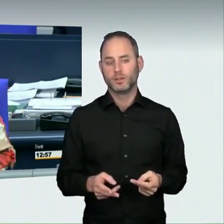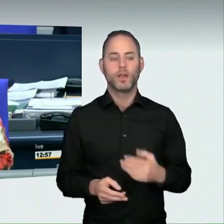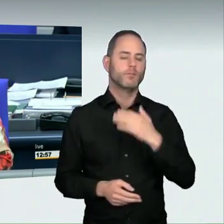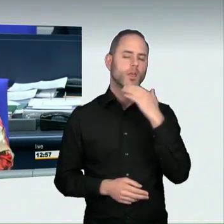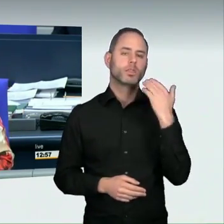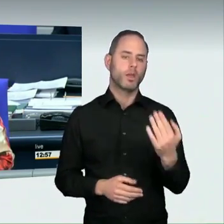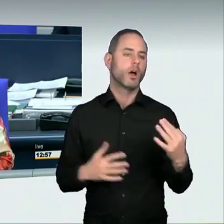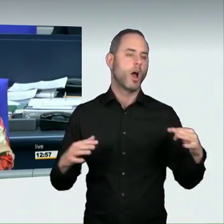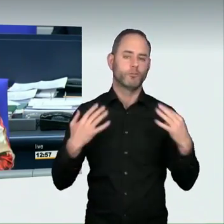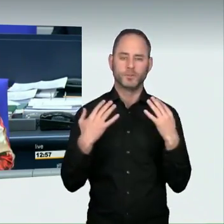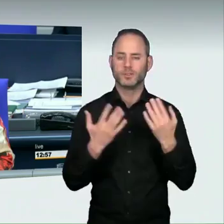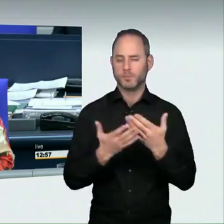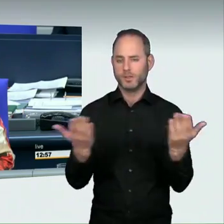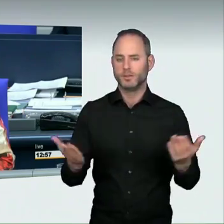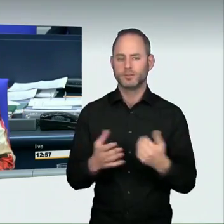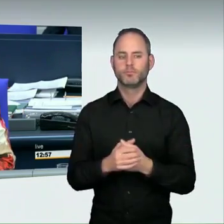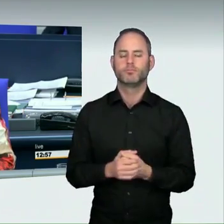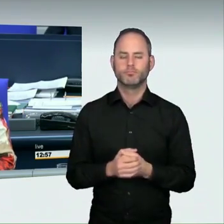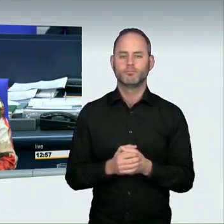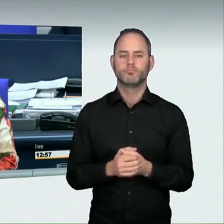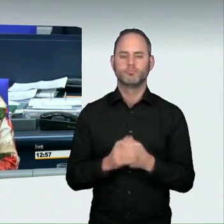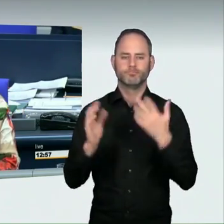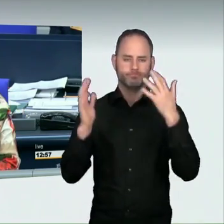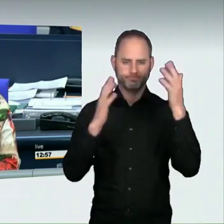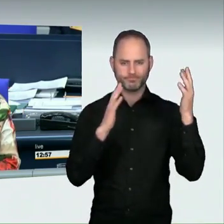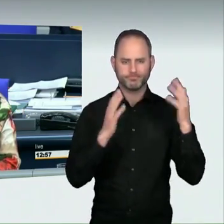Nächste Rednerin: Renate Künast für Bündnis 90/Die Grünen.